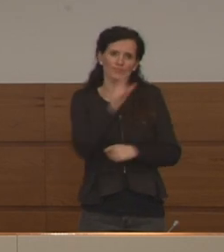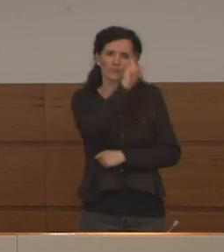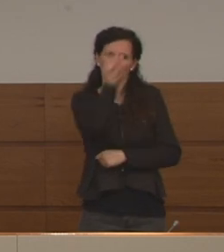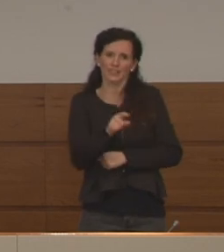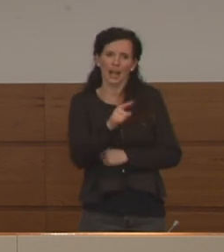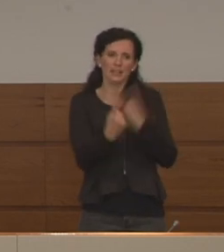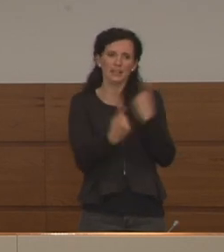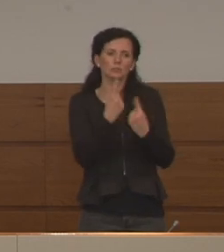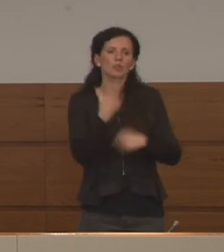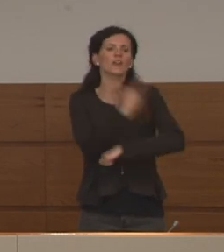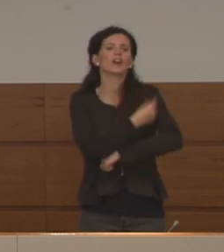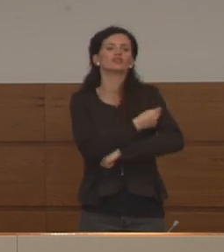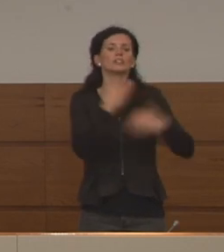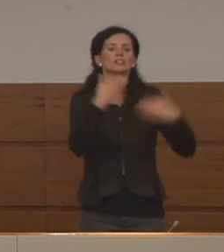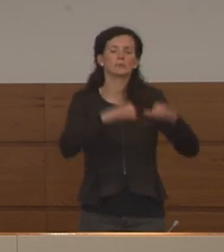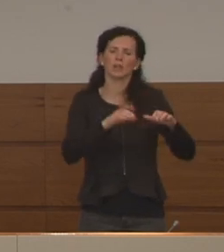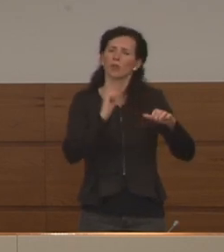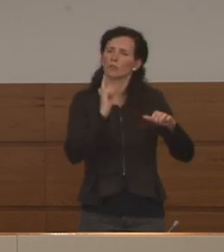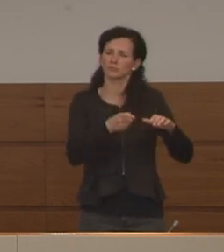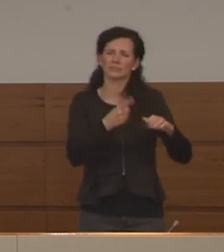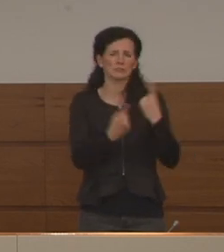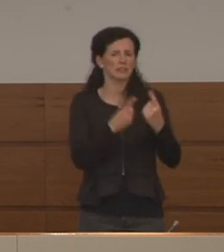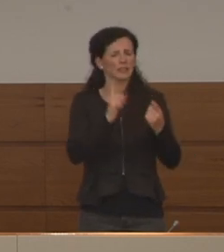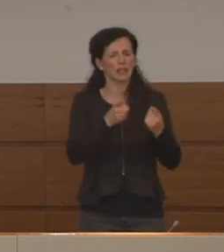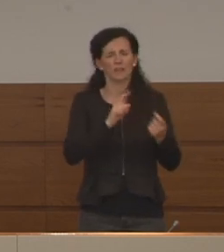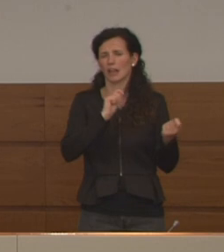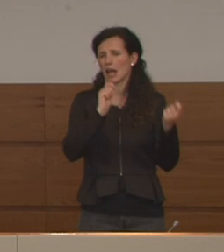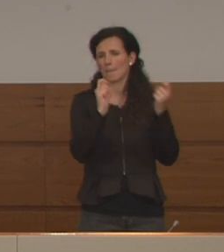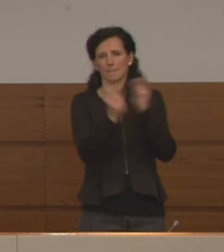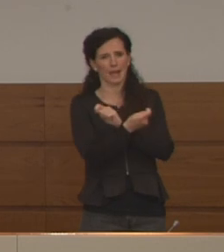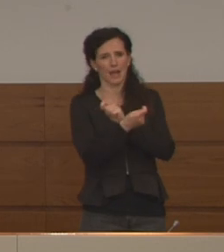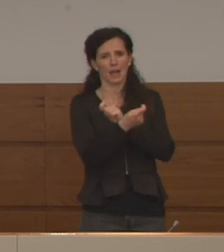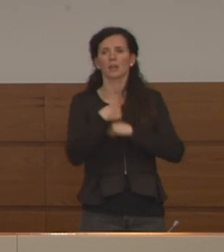Quindi, io credo che ormai gli operatori sanitari siano talmente coscienti della